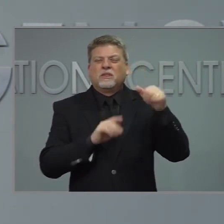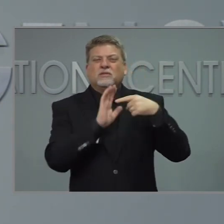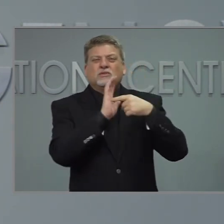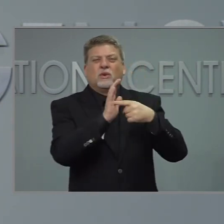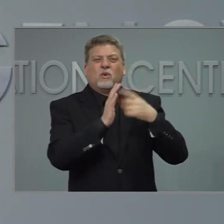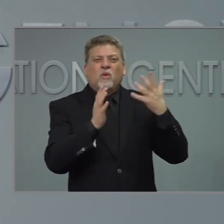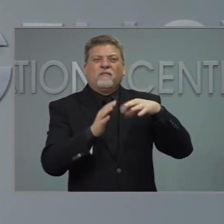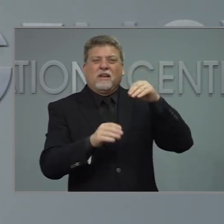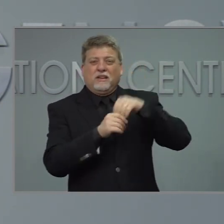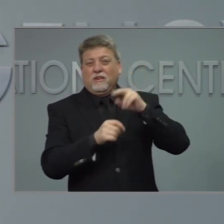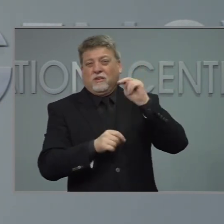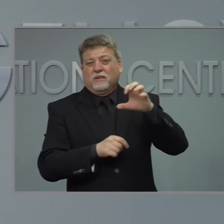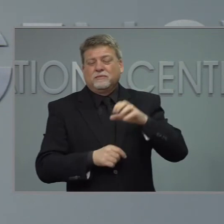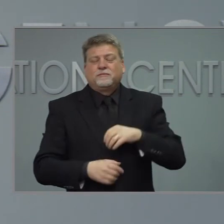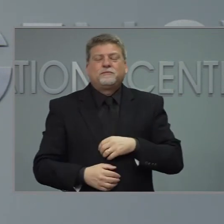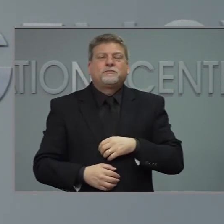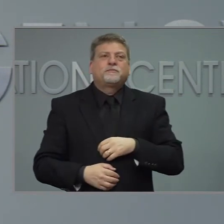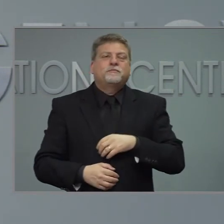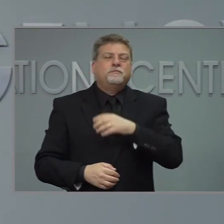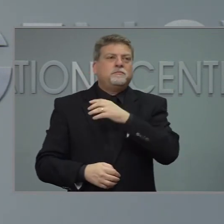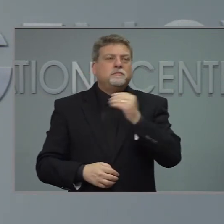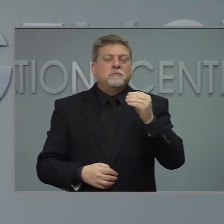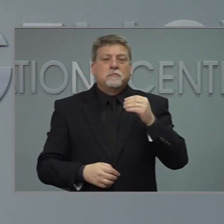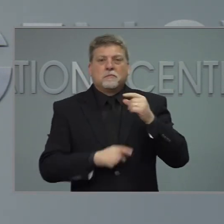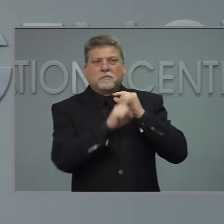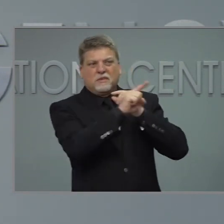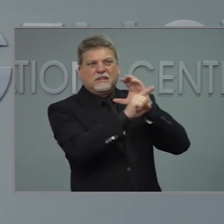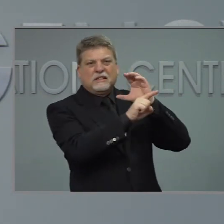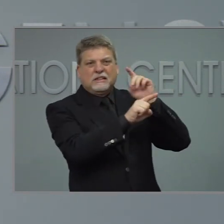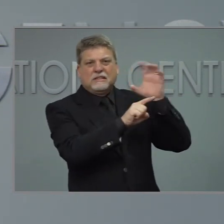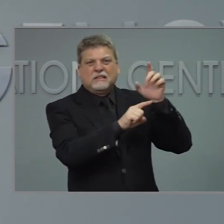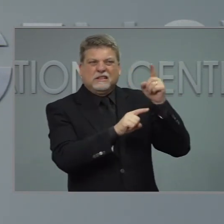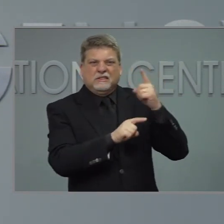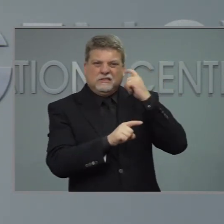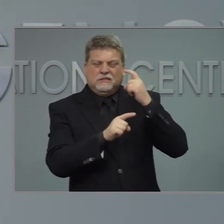pueden ver en el tablero del CDS y para que esté desde que se encontrará aquí en Carolina